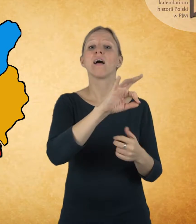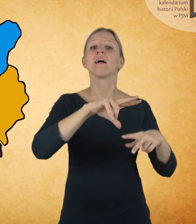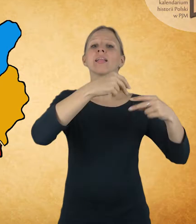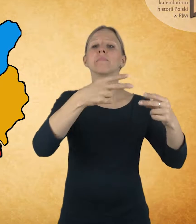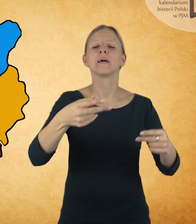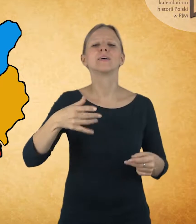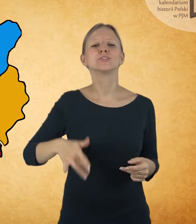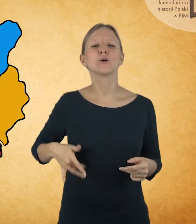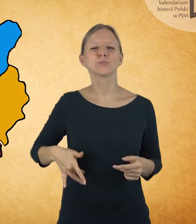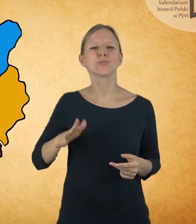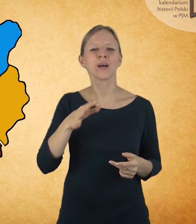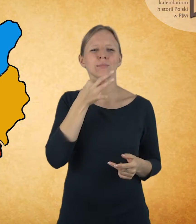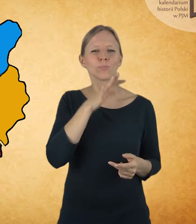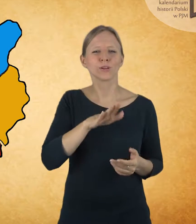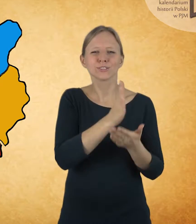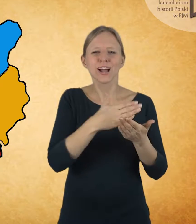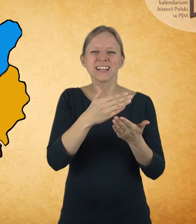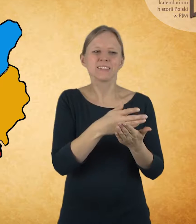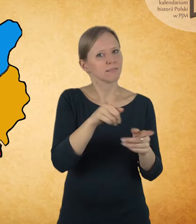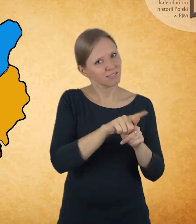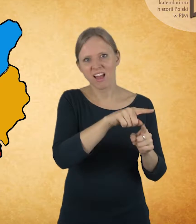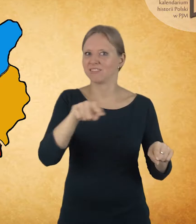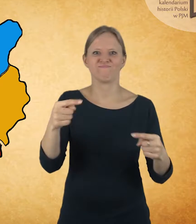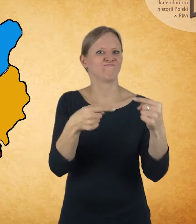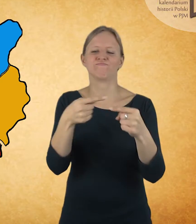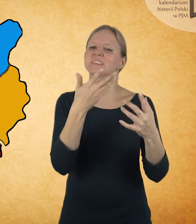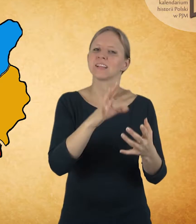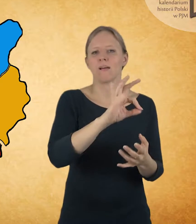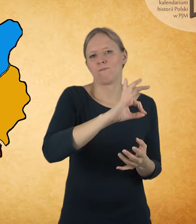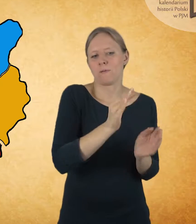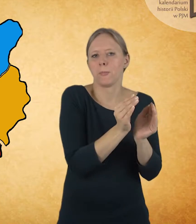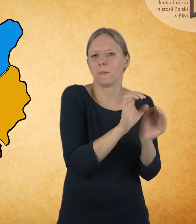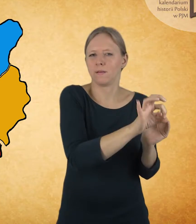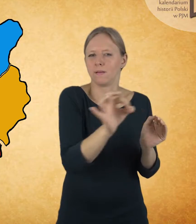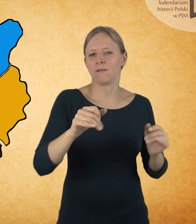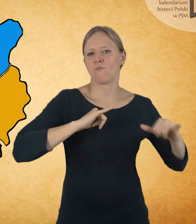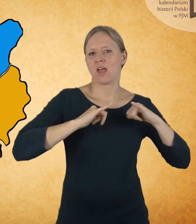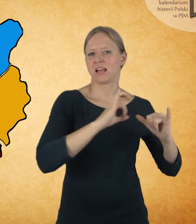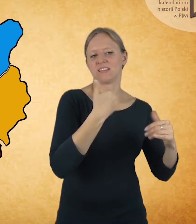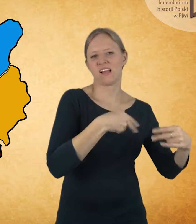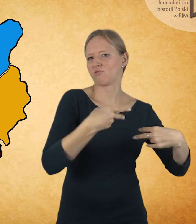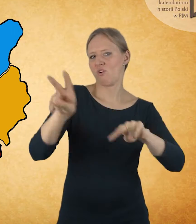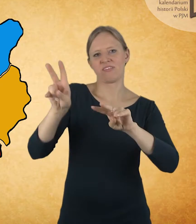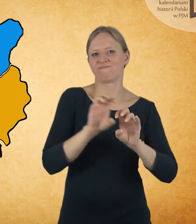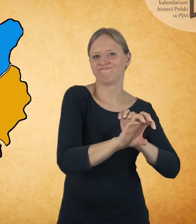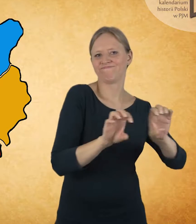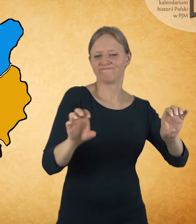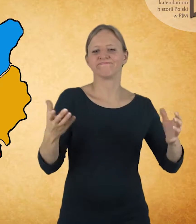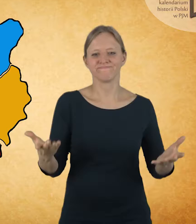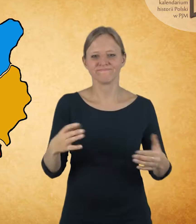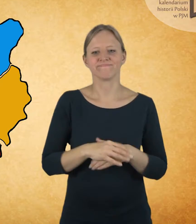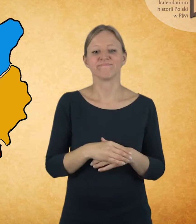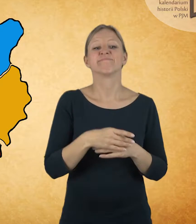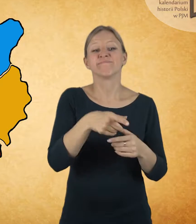a książęta dzielnicowi nie chcieli oddać władzy.